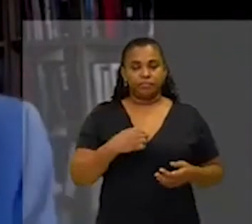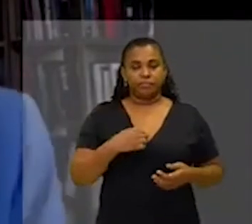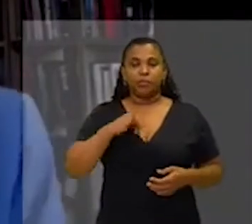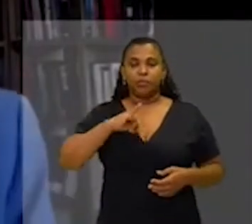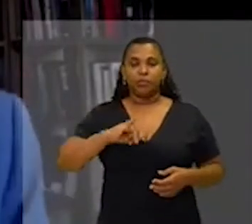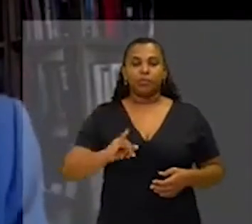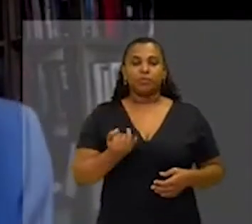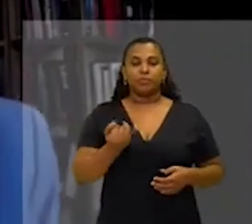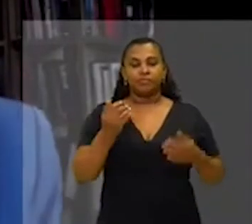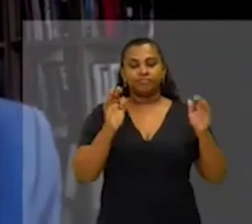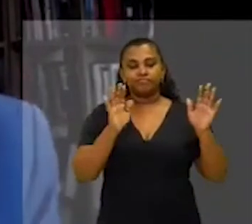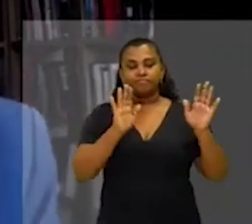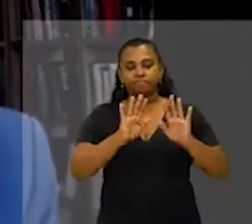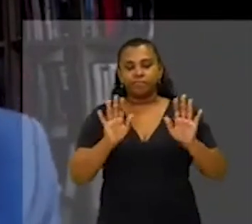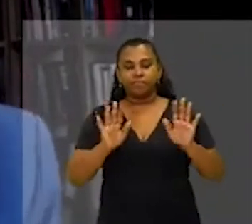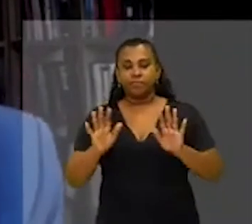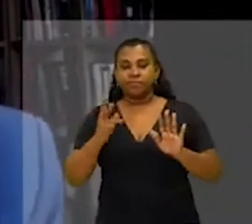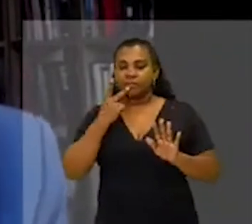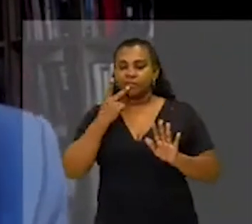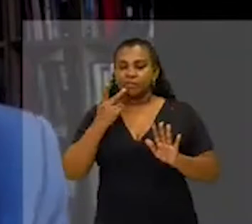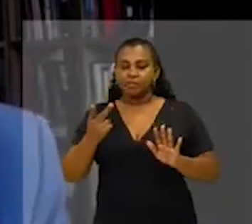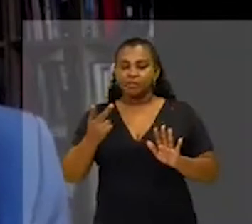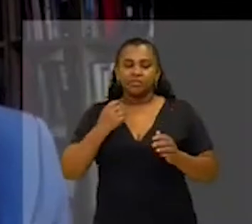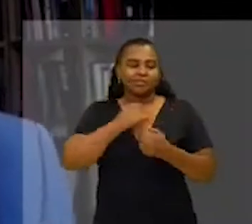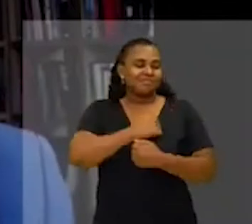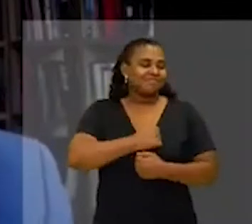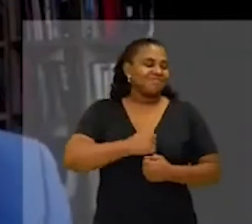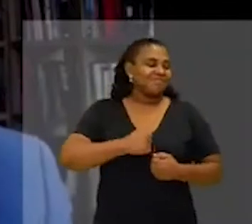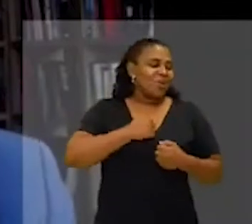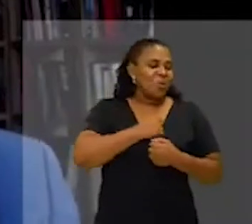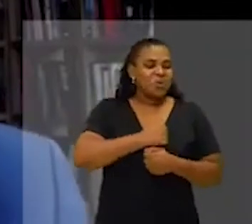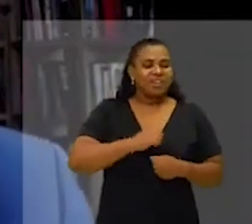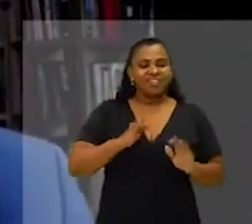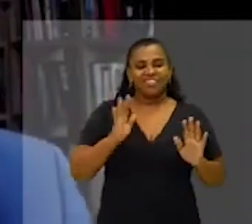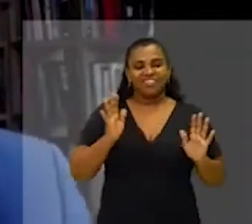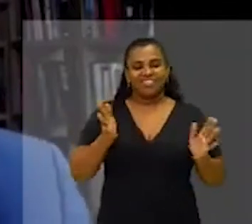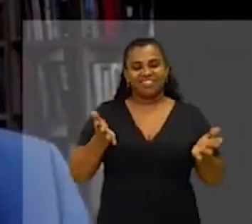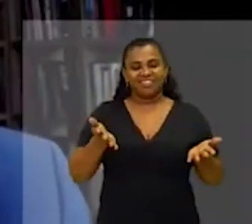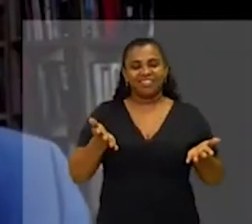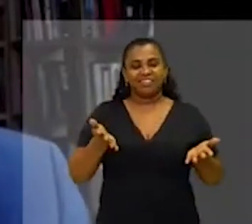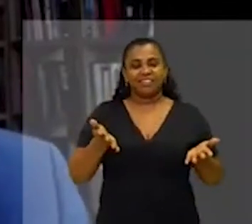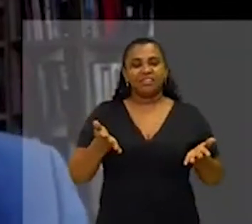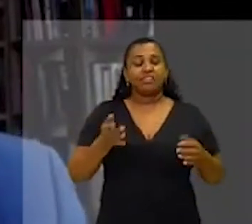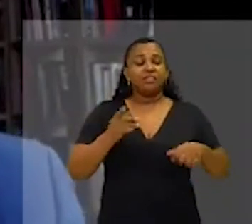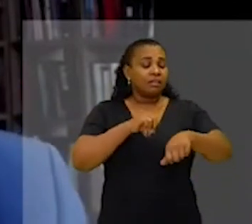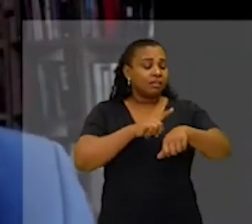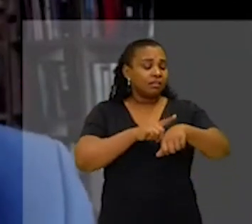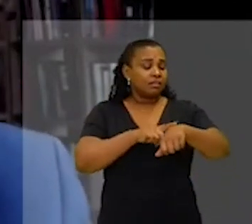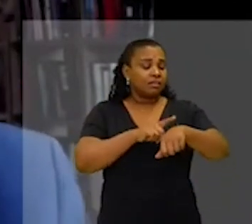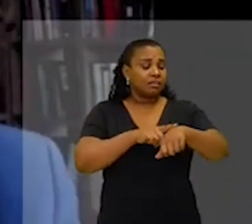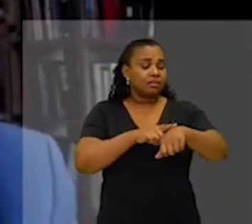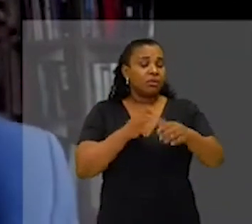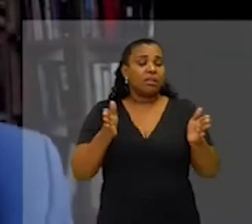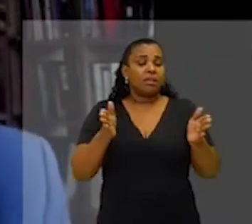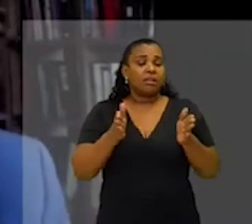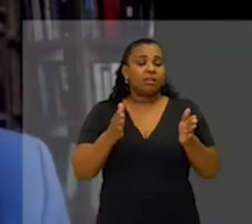me despedir já dizendo Tô com saudades a despeito do tempo e limita nossa vida por isso eu falei dos